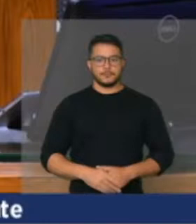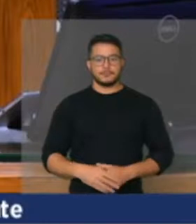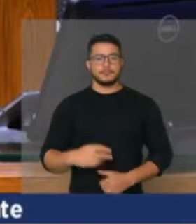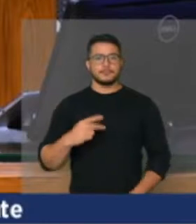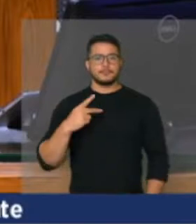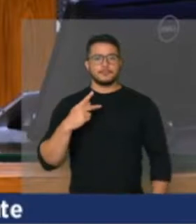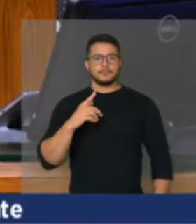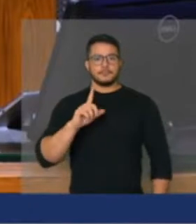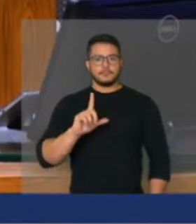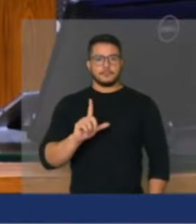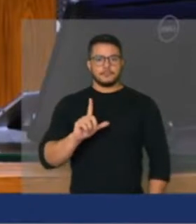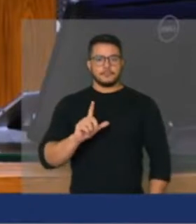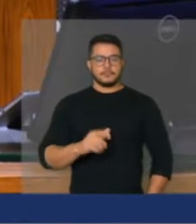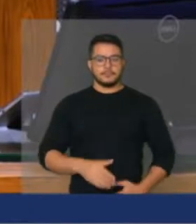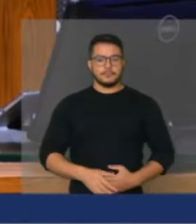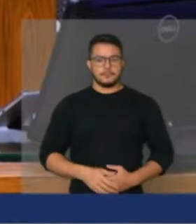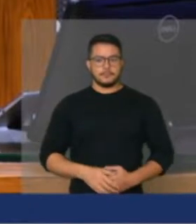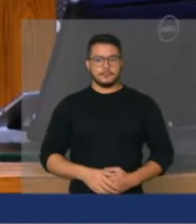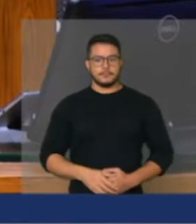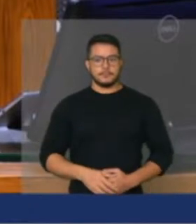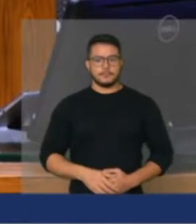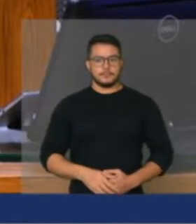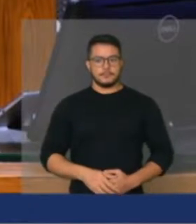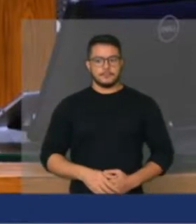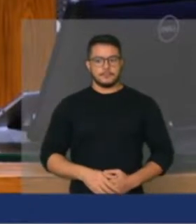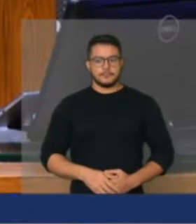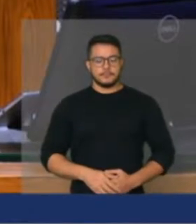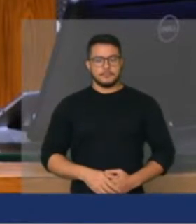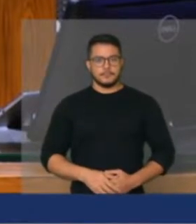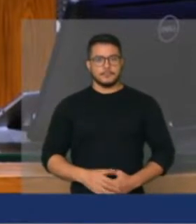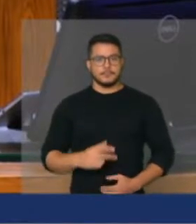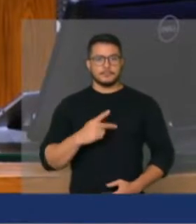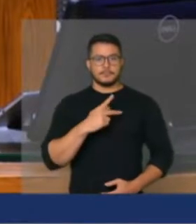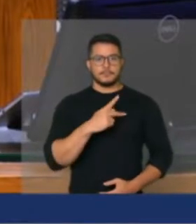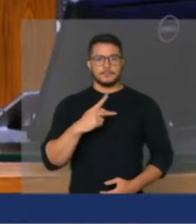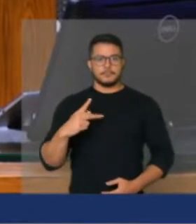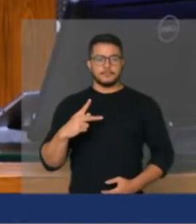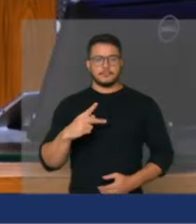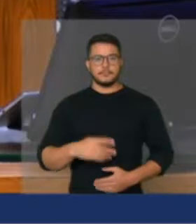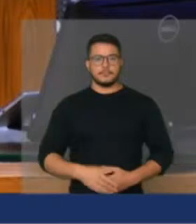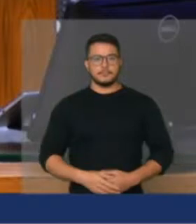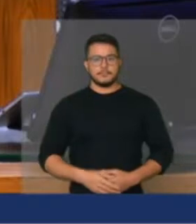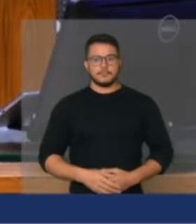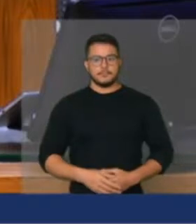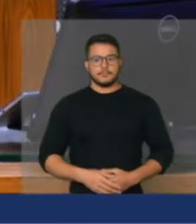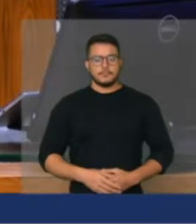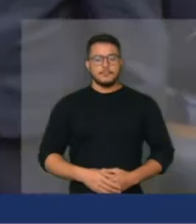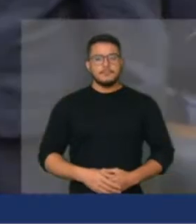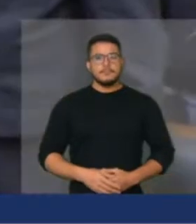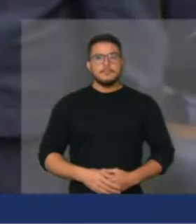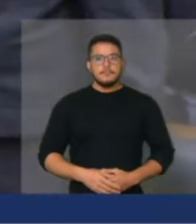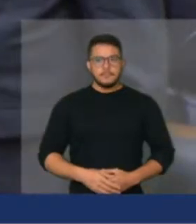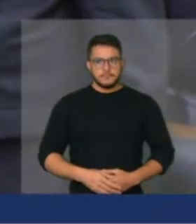DEPUTADO CHERINI. PP? DEPUTADO CACÁ. [DEPUTADO]: PRESIDENTE, COMO... COMO FALEI ANTERIORMENTE, SE FAZ...